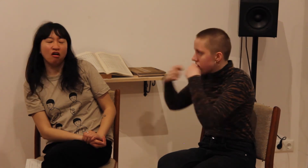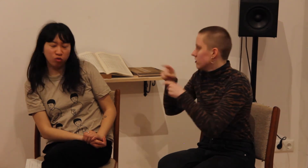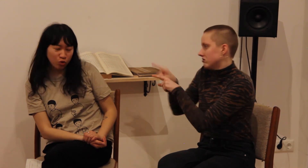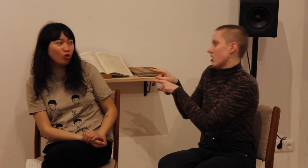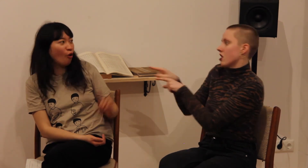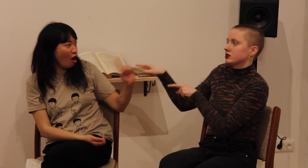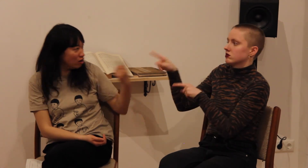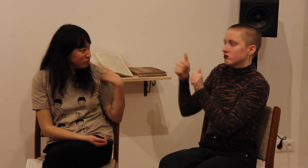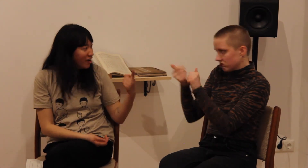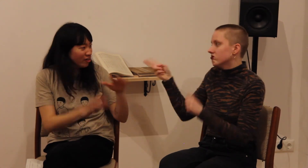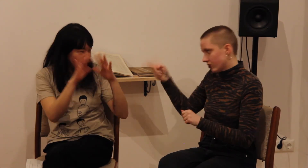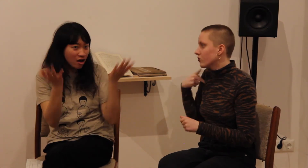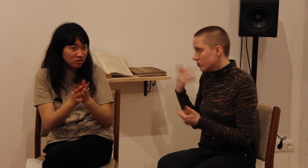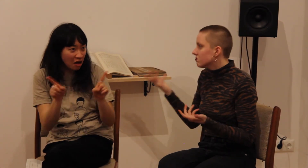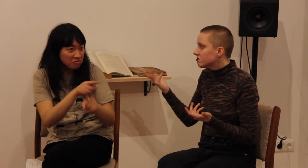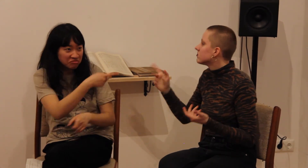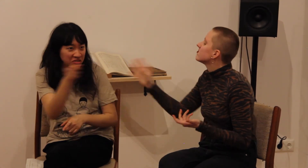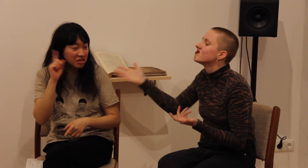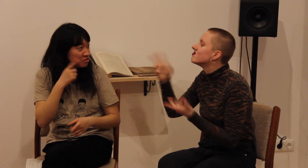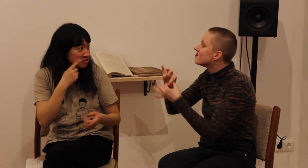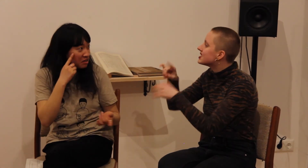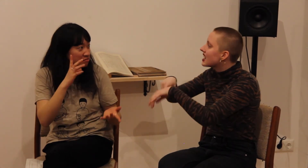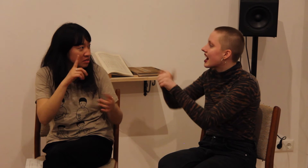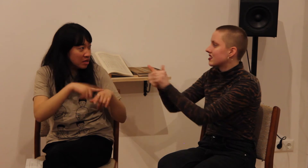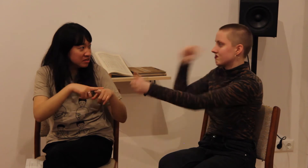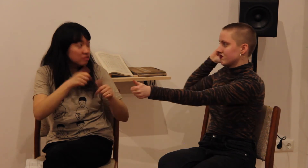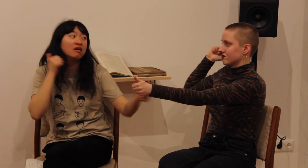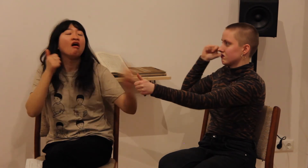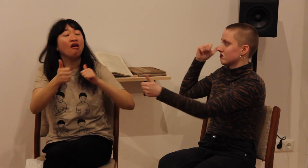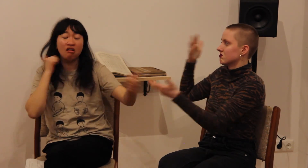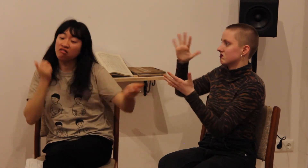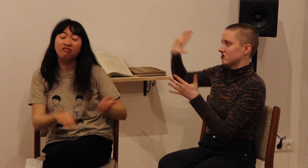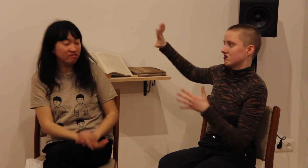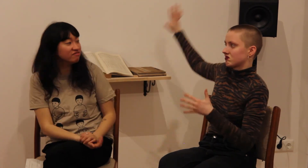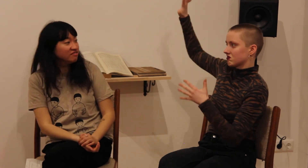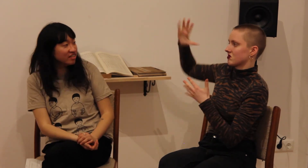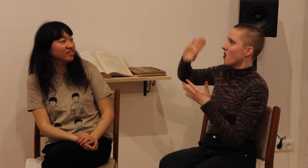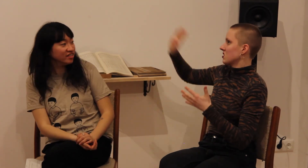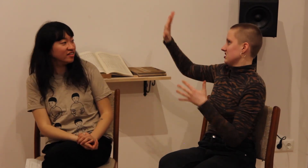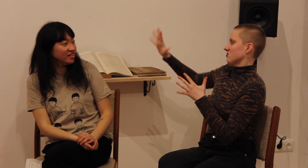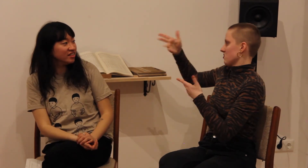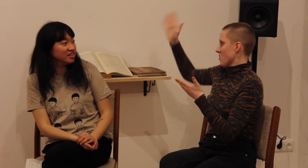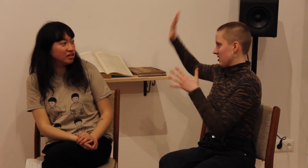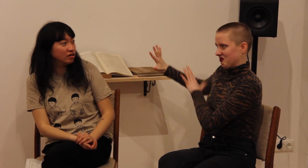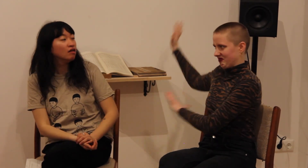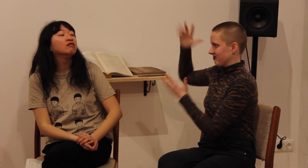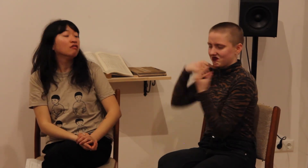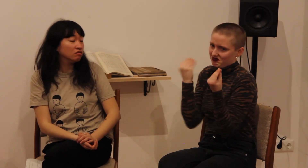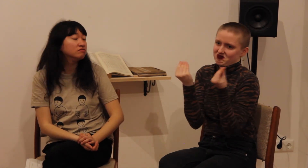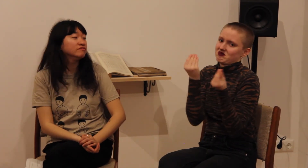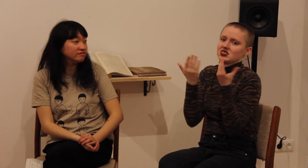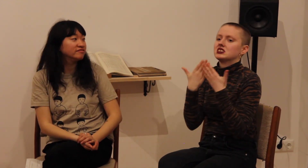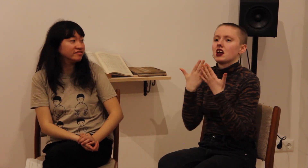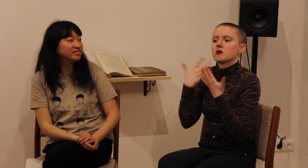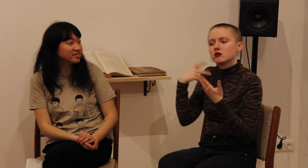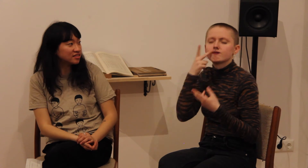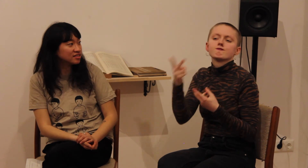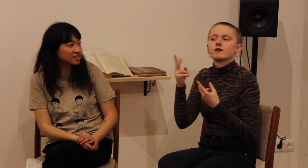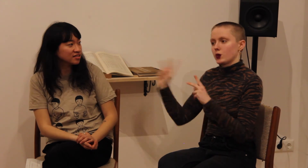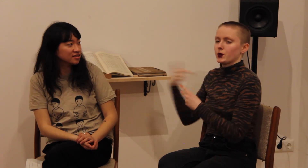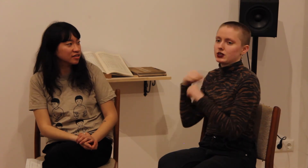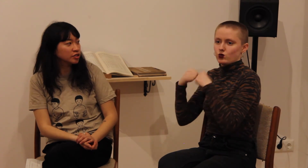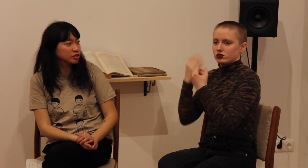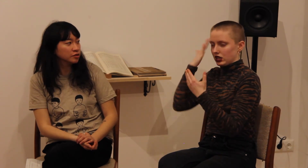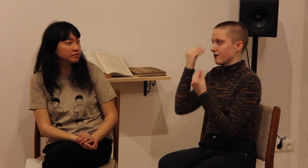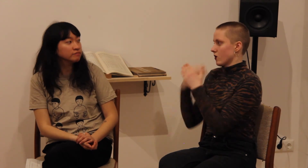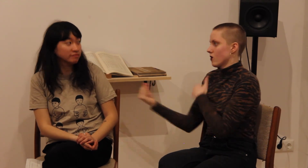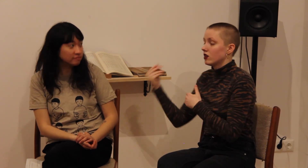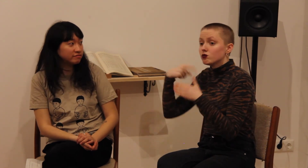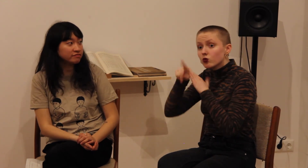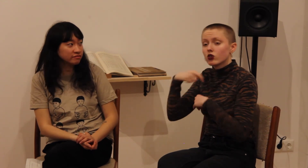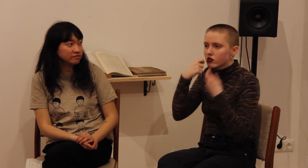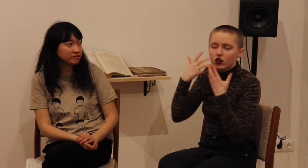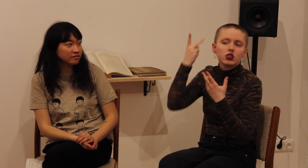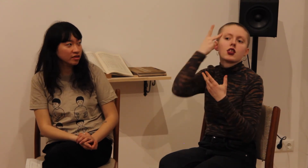aber klar das was Hyemi erlebt hat, mit den ganzen Geräten im Mund, das kenn ich auch, und ich glaube das sind einfach Methoden aus den alten Zeiten aber in Lettland war es immer noch sehr stark.